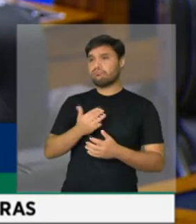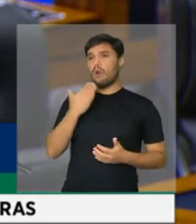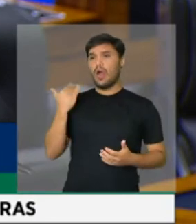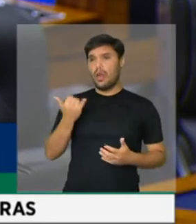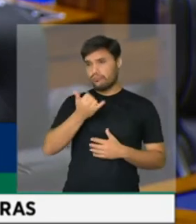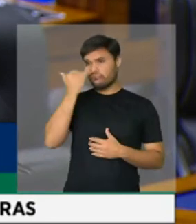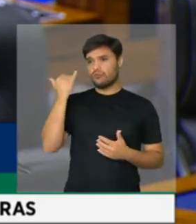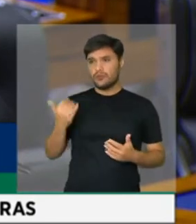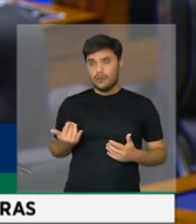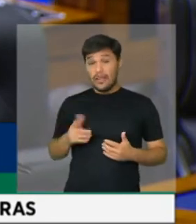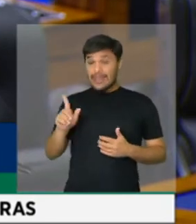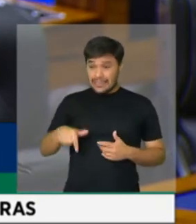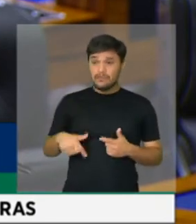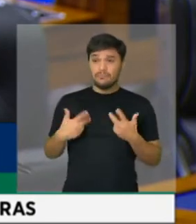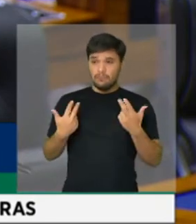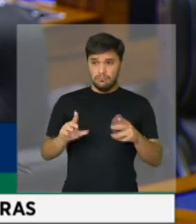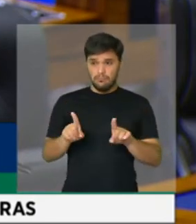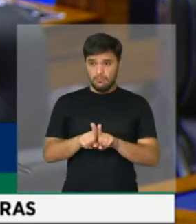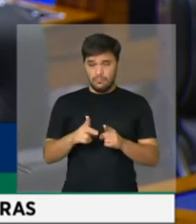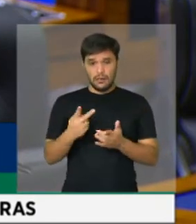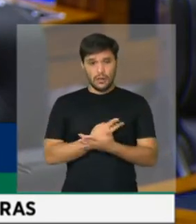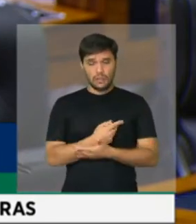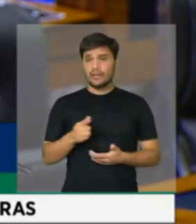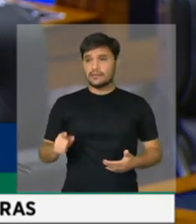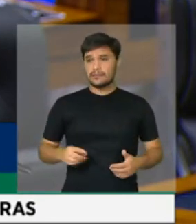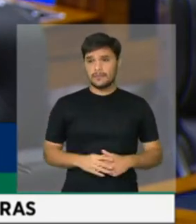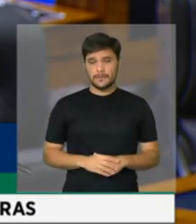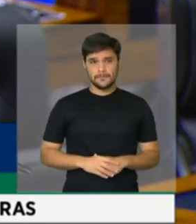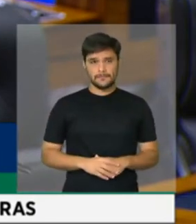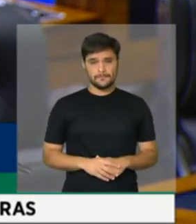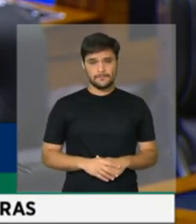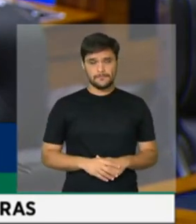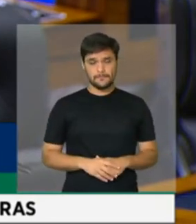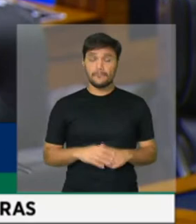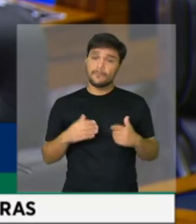BRUMADINHO. O DESASTRE AMBIENTAL. QUANDO A EMPRESA É PRIVATIZADA NÃO TEVE, DEPUTADO PATRUS ANANIAS, A